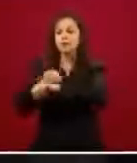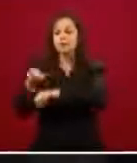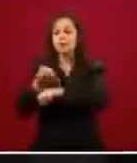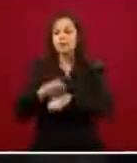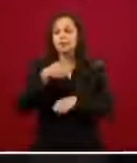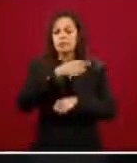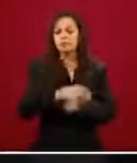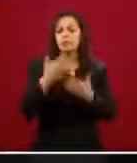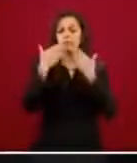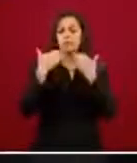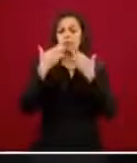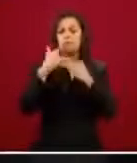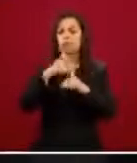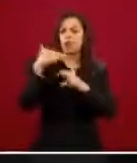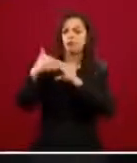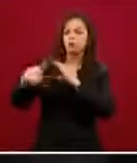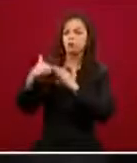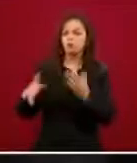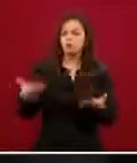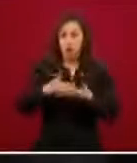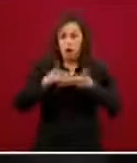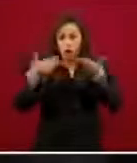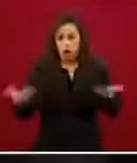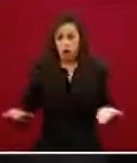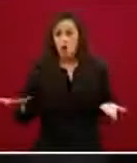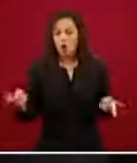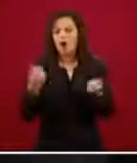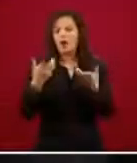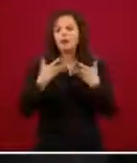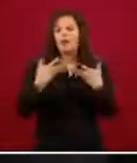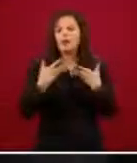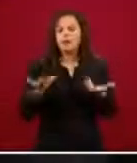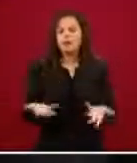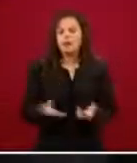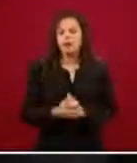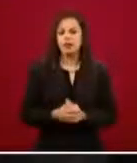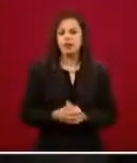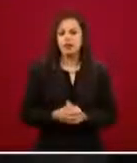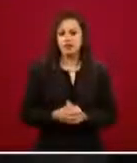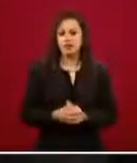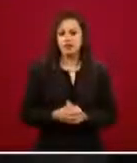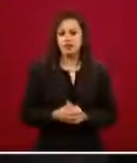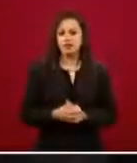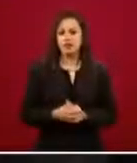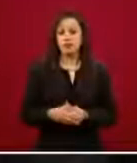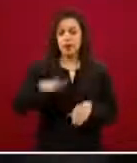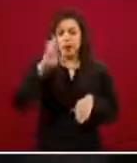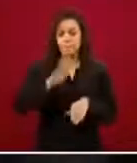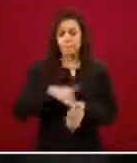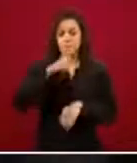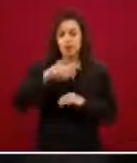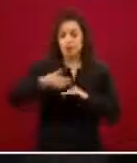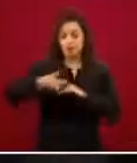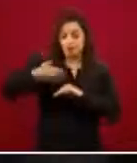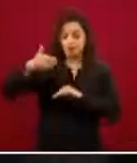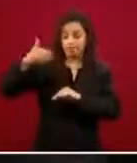¿Cuál es esta situación ahora? Uno de ellos, de los que tenía mayor rezago en la transferencia de todos los impuestos